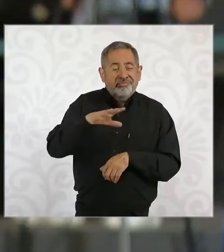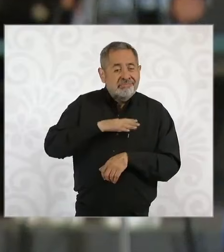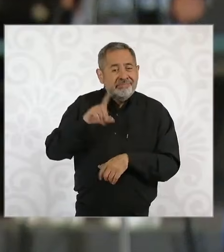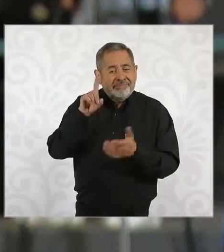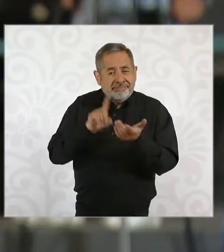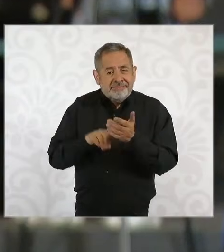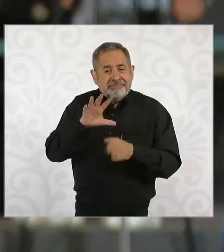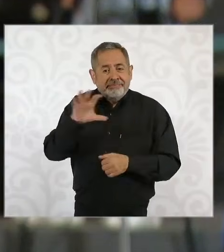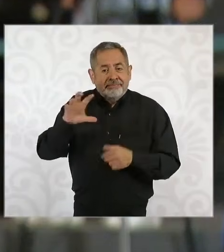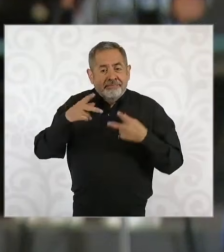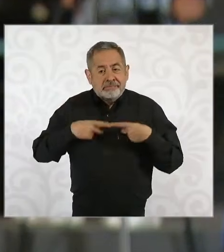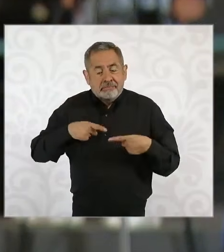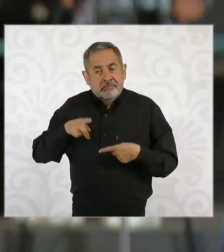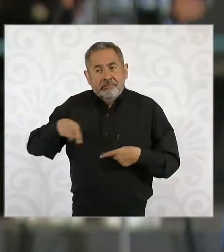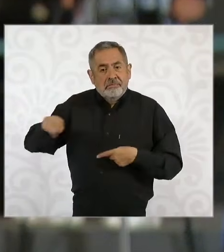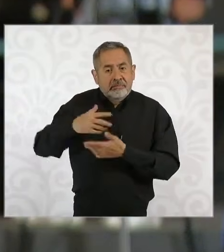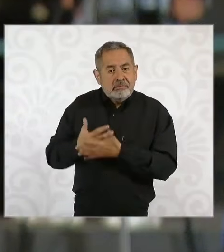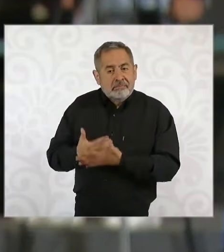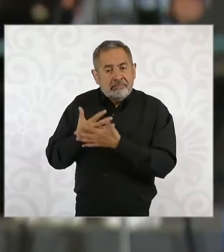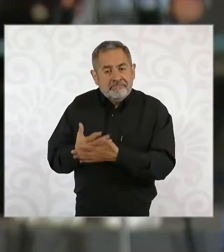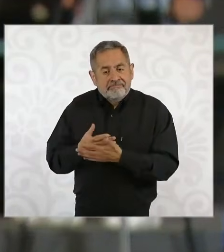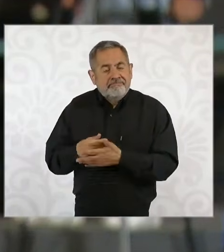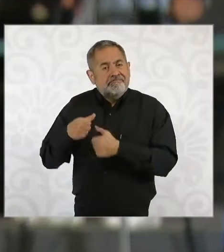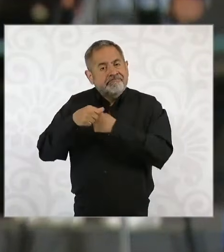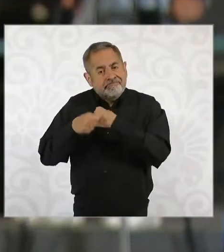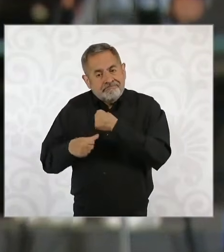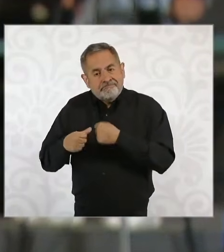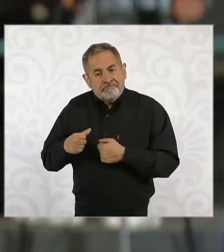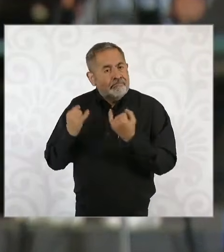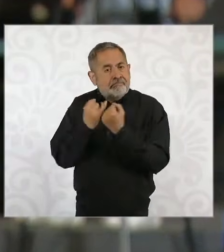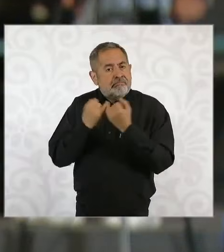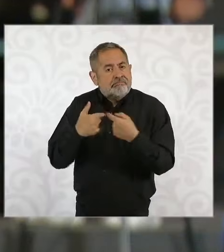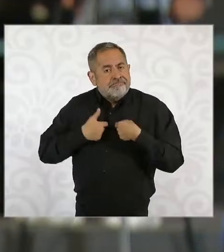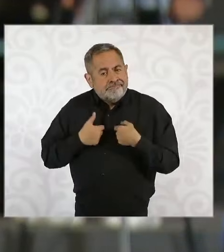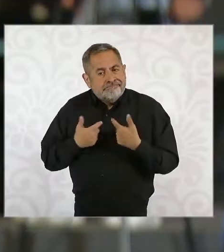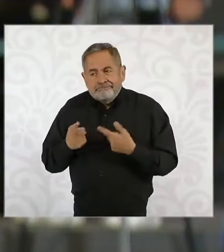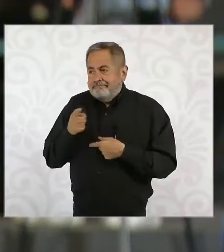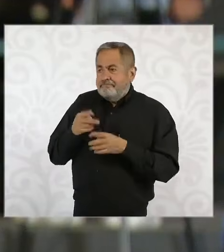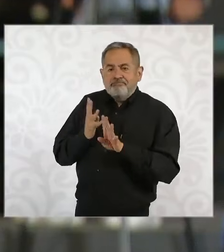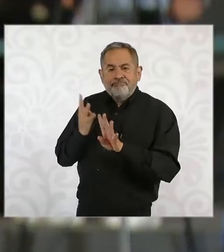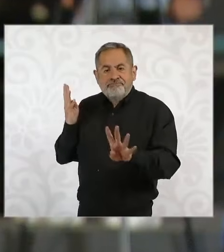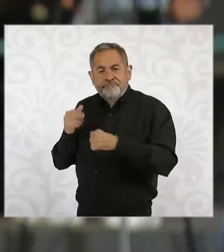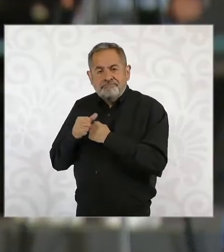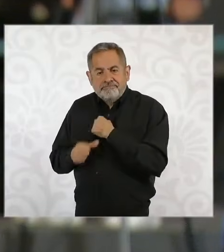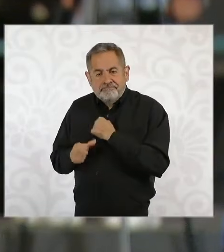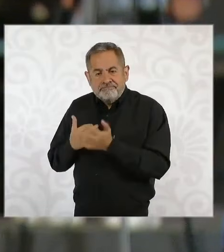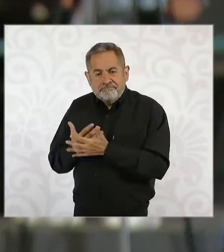personas esperando pues una operación como la mía y de la especialidad de de movilidad,